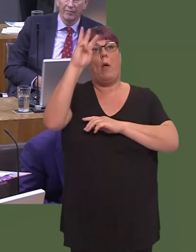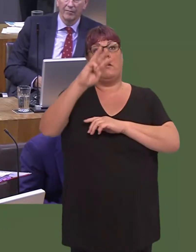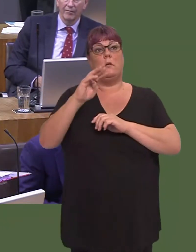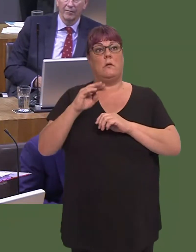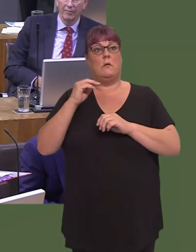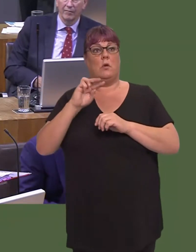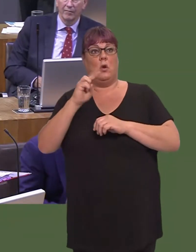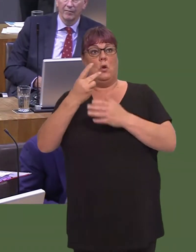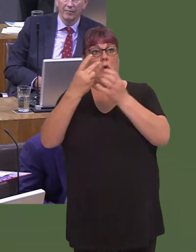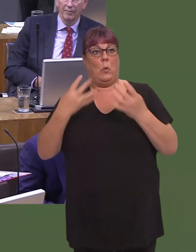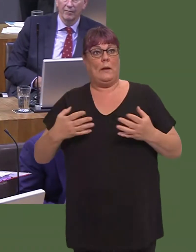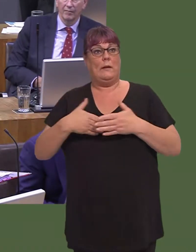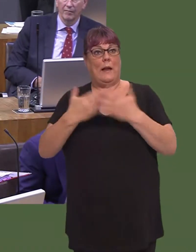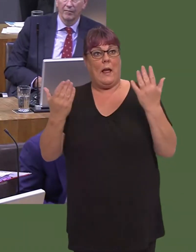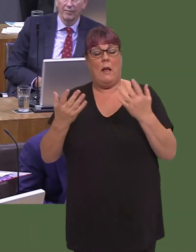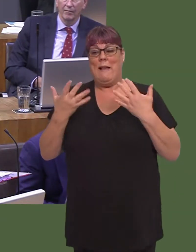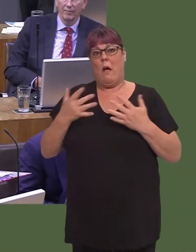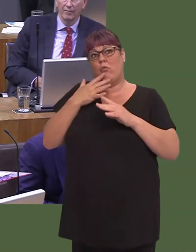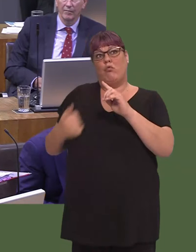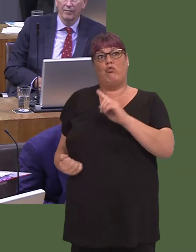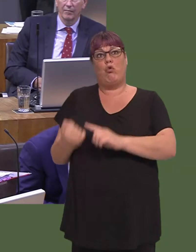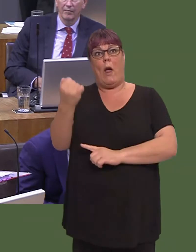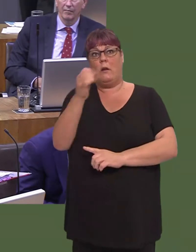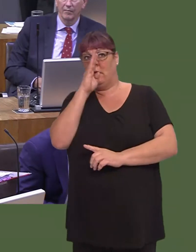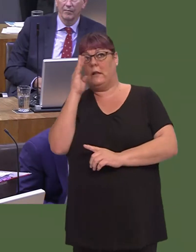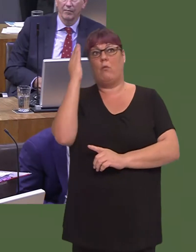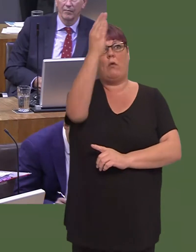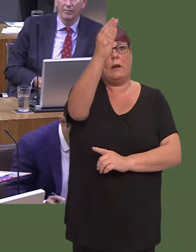dichonolrwydd. Pryd ydych chi'n rhagweld y bydd y cyhoedd yn cael gwybod am gynnydd ar